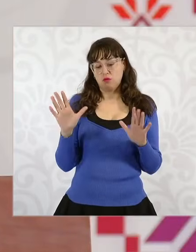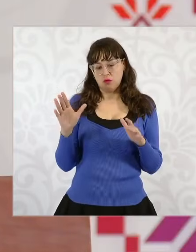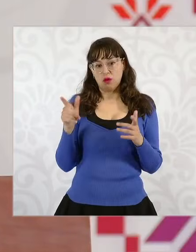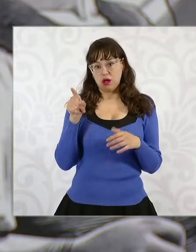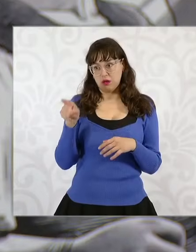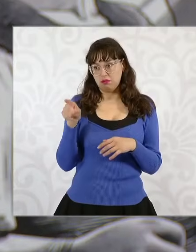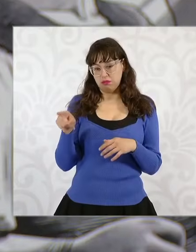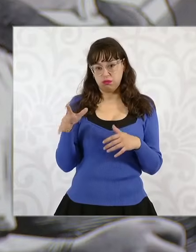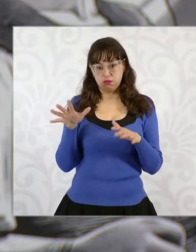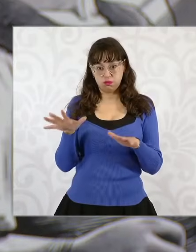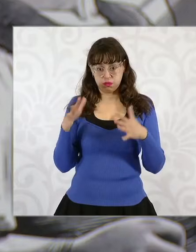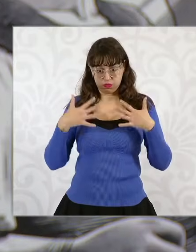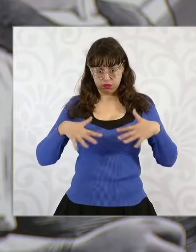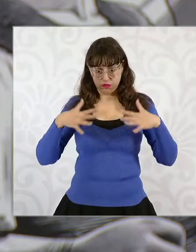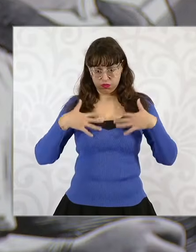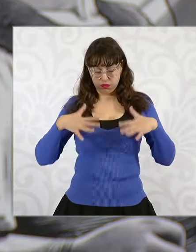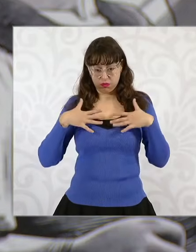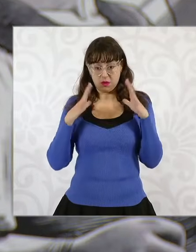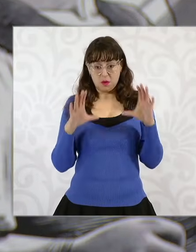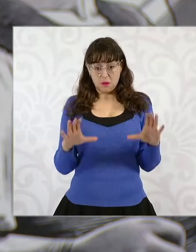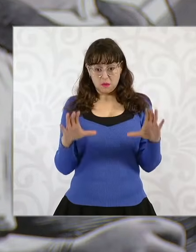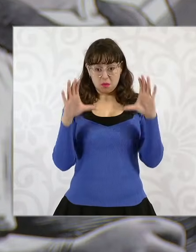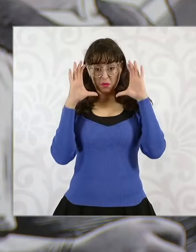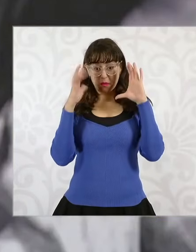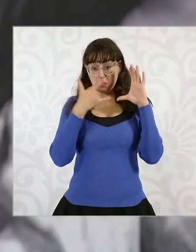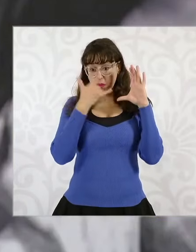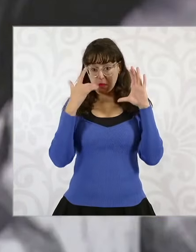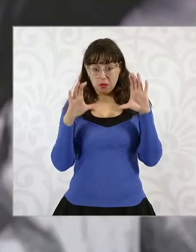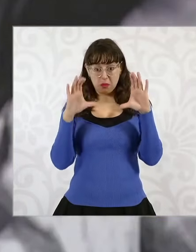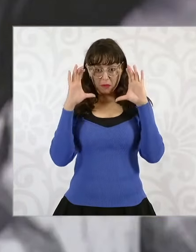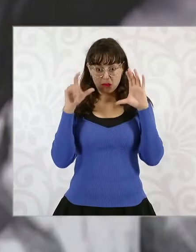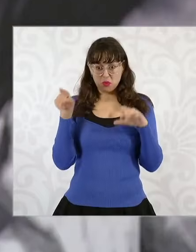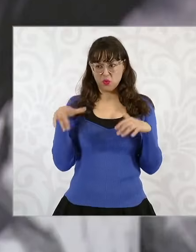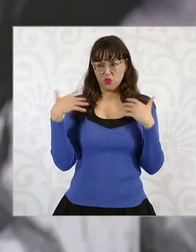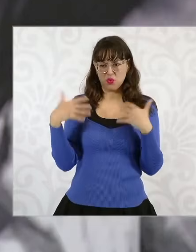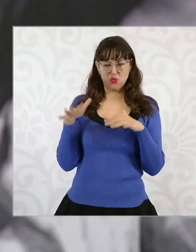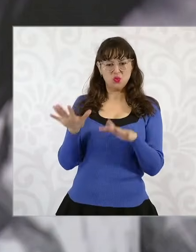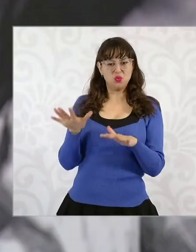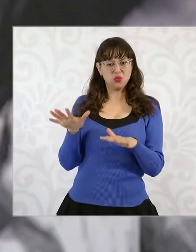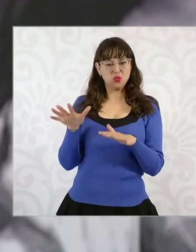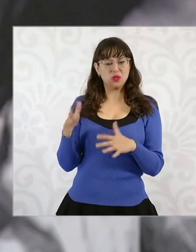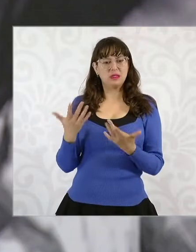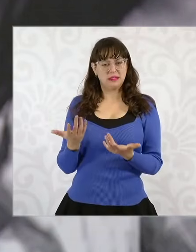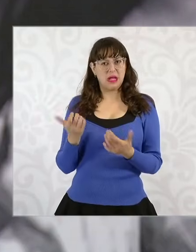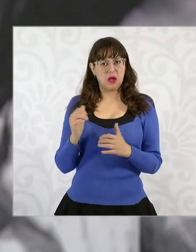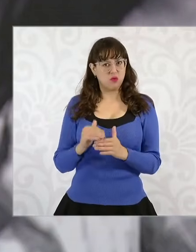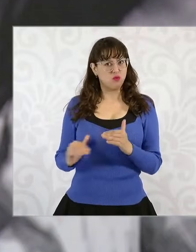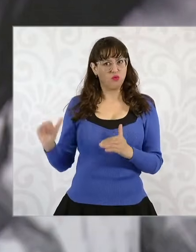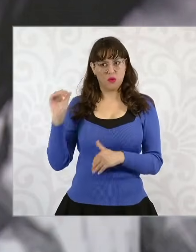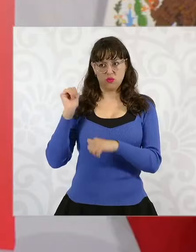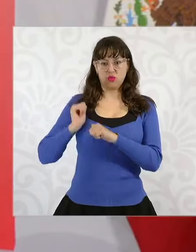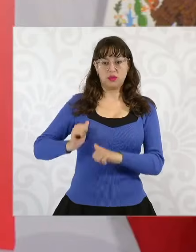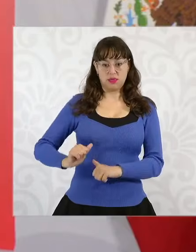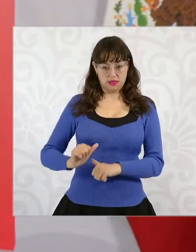que representaba a un personaje de los más poderosos y célebres de la civilización maya